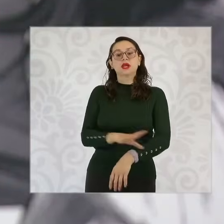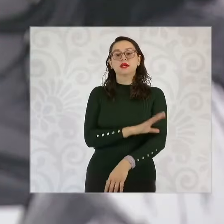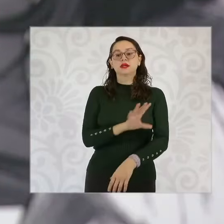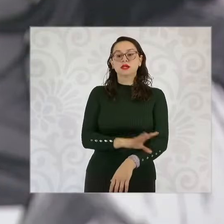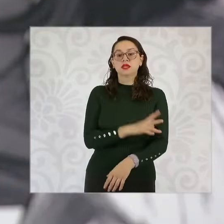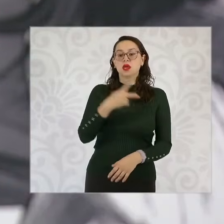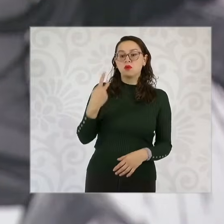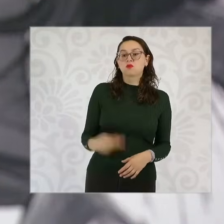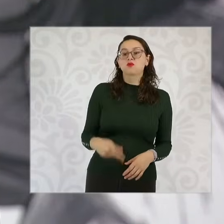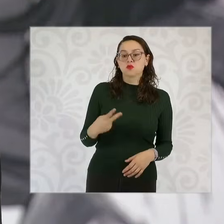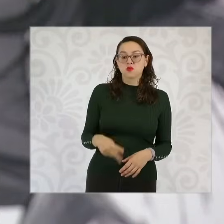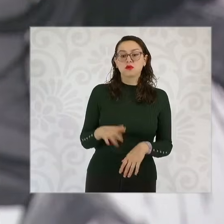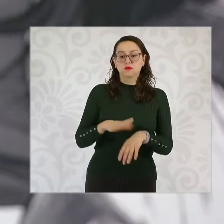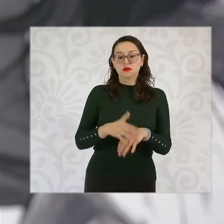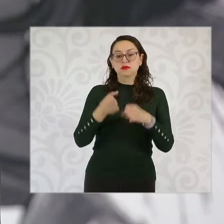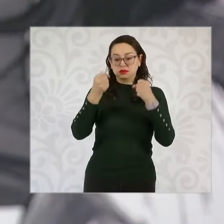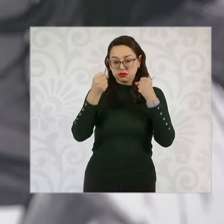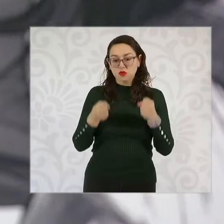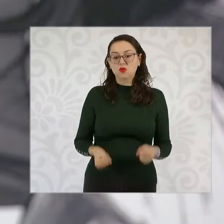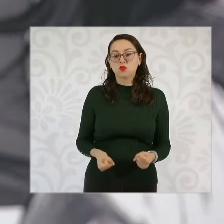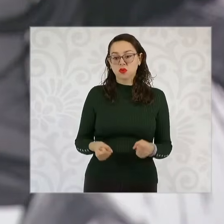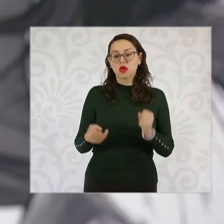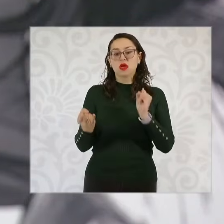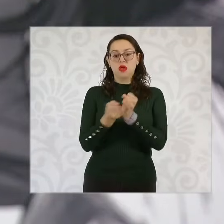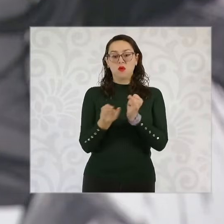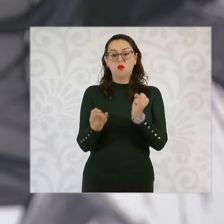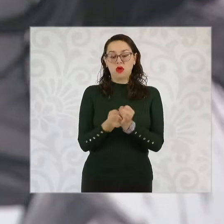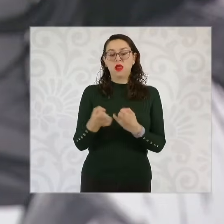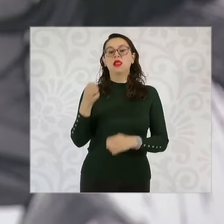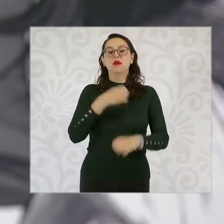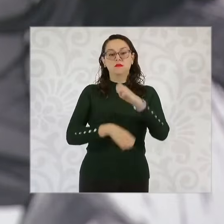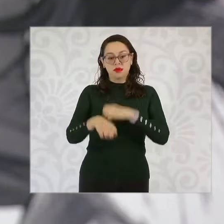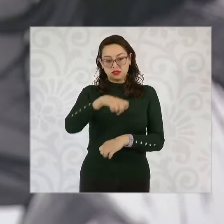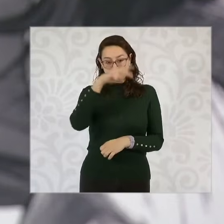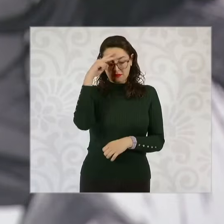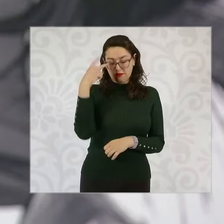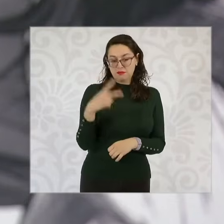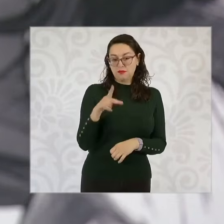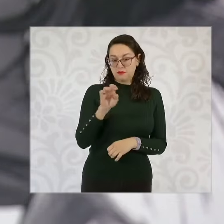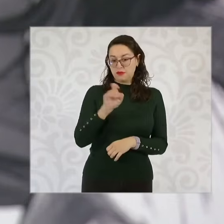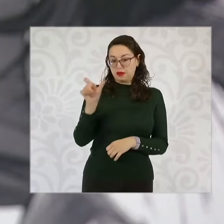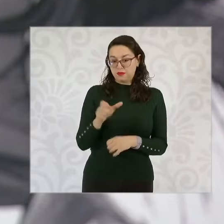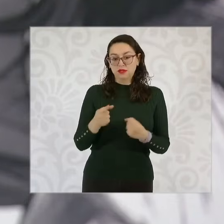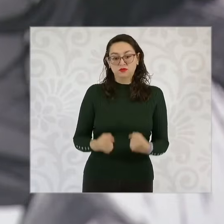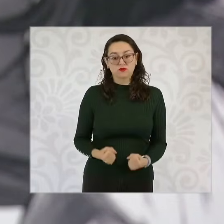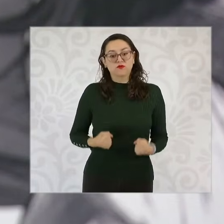dudas fortalecer la capacidad de Nuestra Empresa mexicana petróleos mexicanos nuestro compromiso